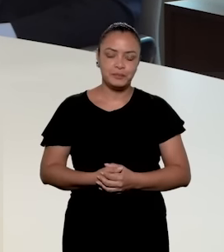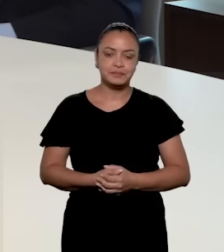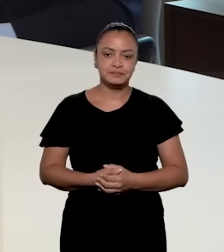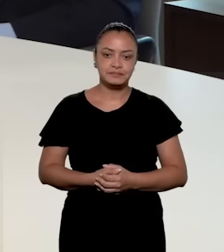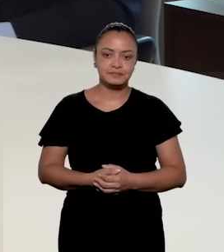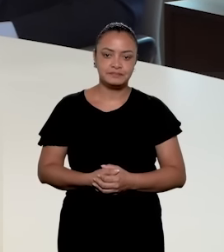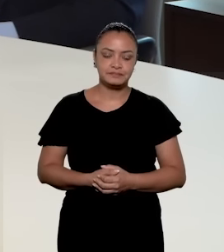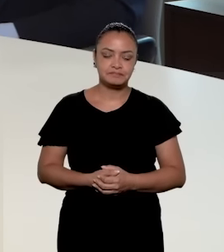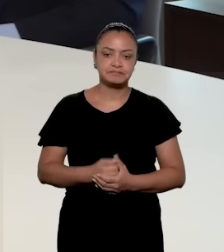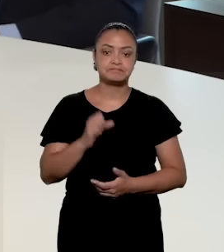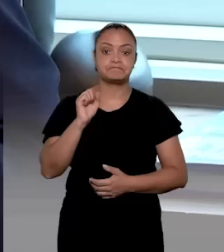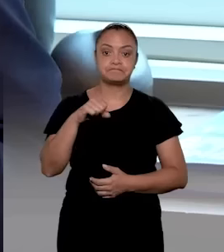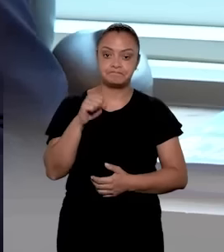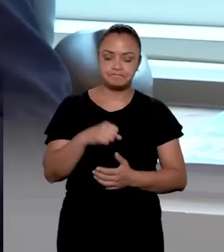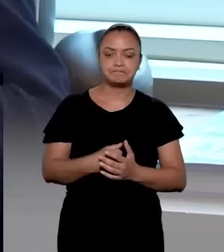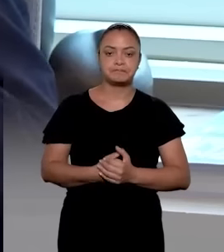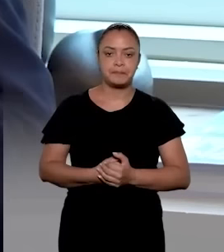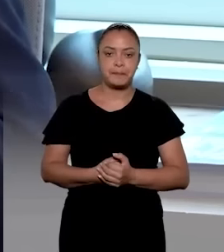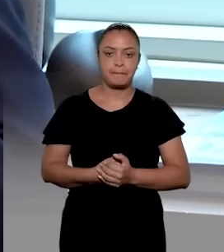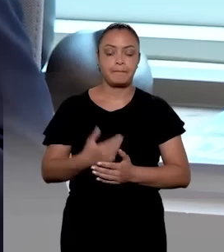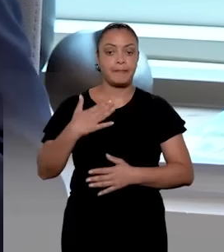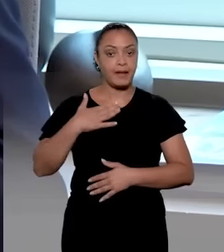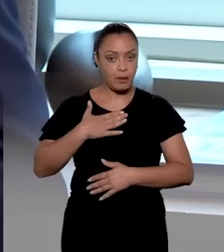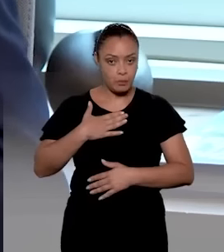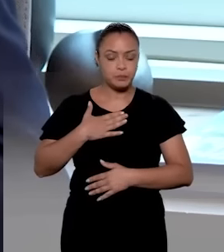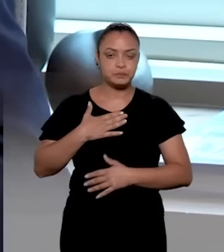Ah, bom. O recado final é o seguinte, gente,